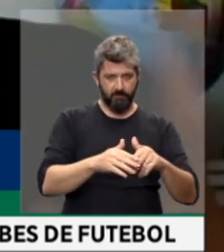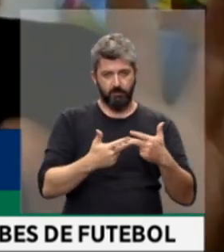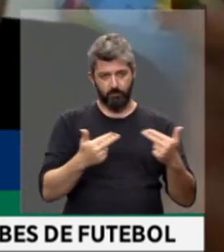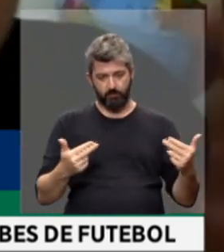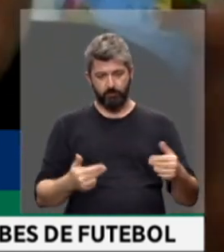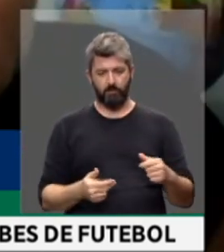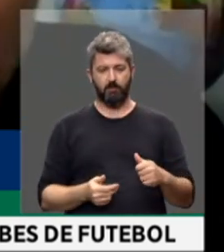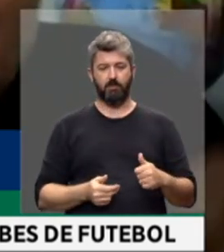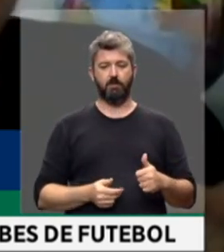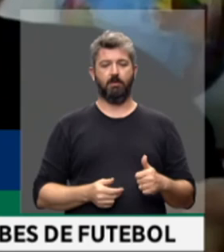DOS PARTIDOS DA BASE DO GOVERNO PARA QUE A GENTE POSSA